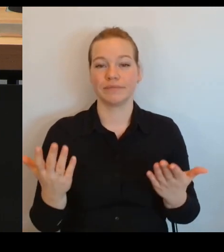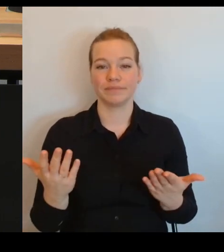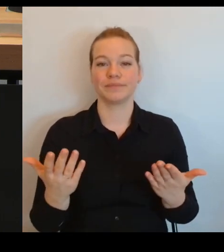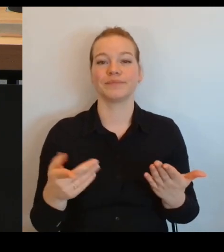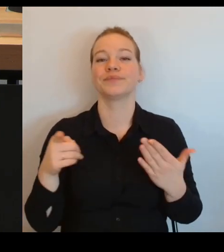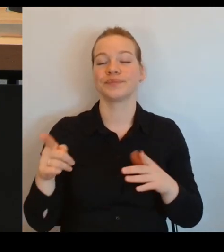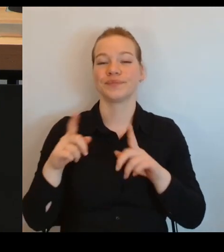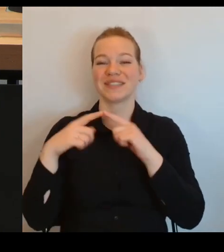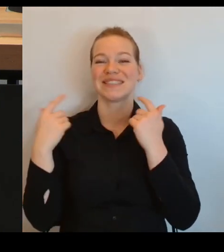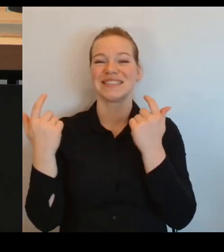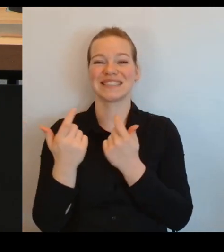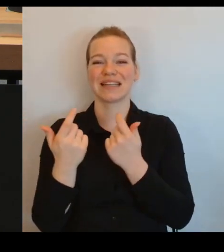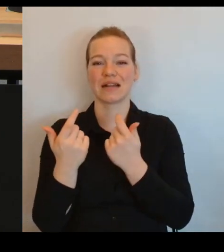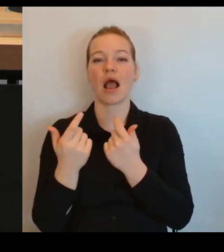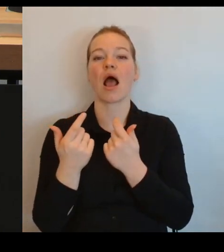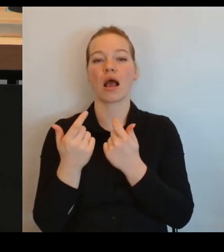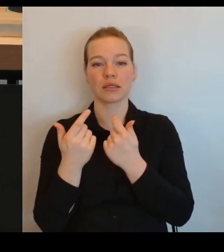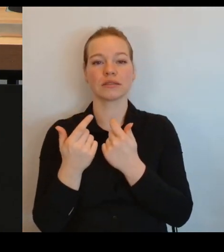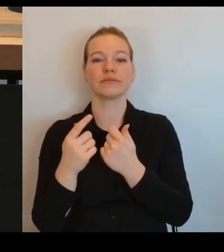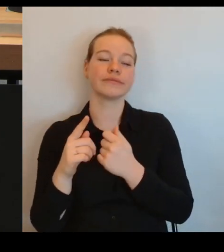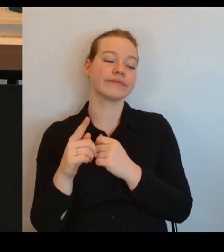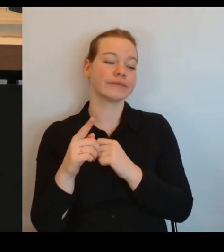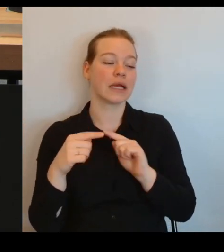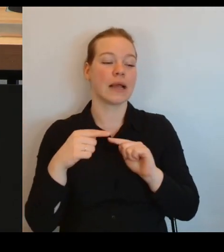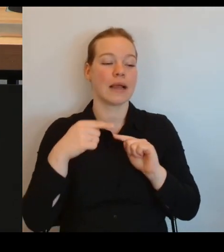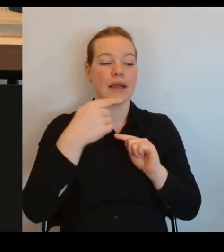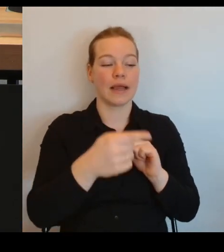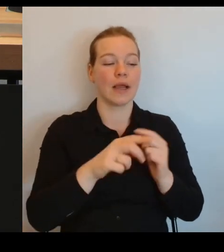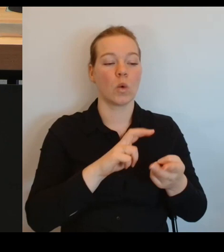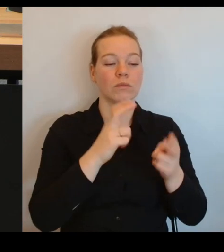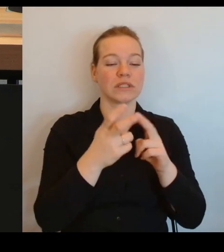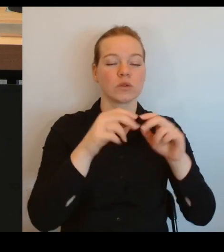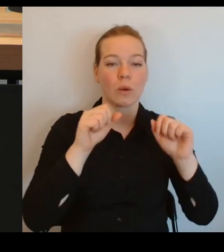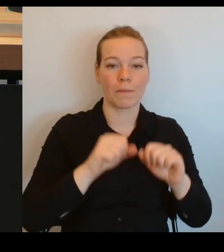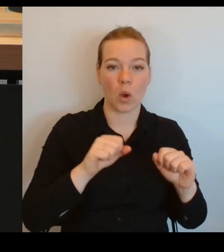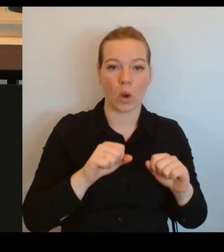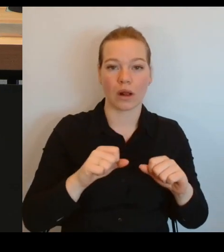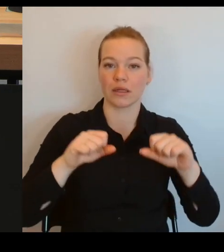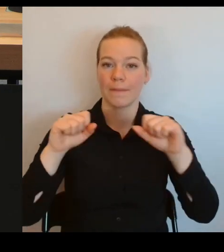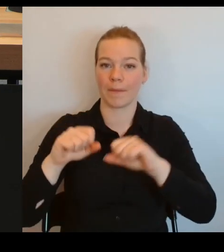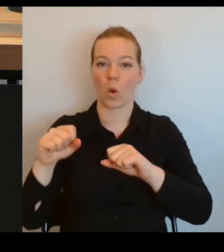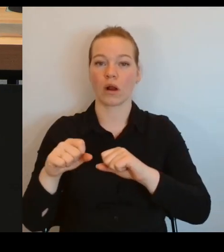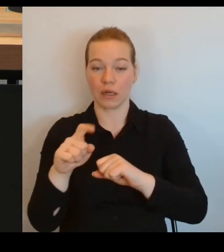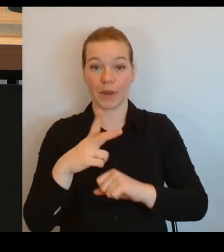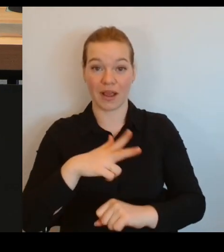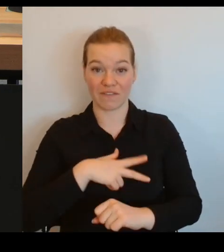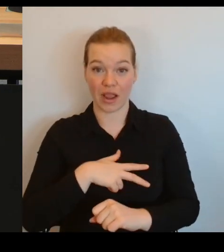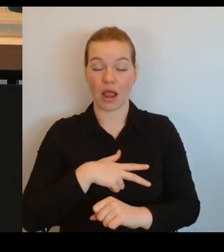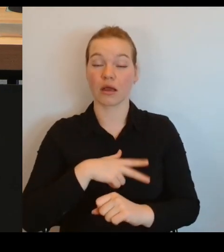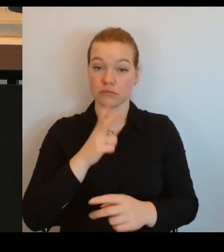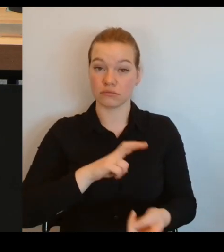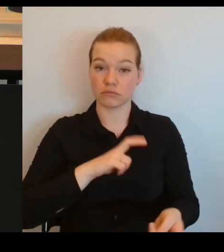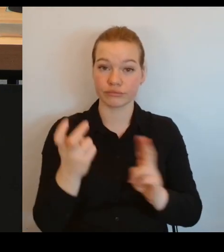sozialverträglich gestalten kann Ende des Jahres beginnt bereits das nächste Haushaltsaufstellungsverfahren für eben diese Jahre.